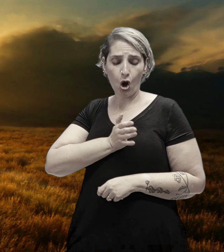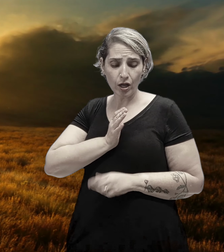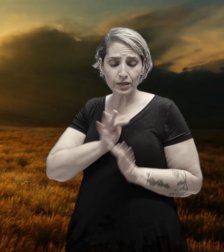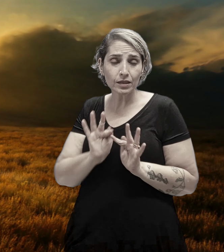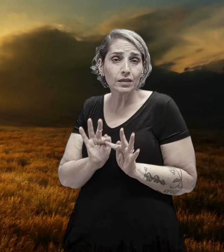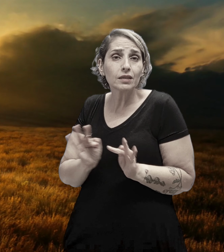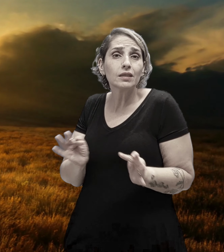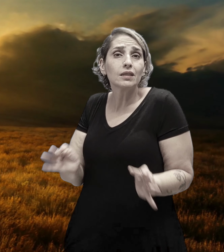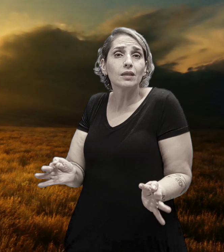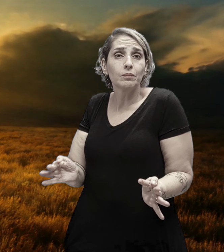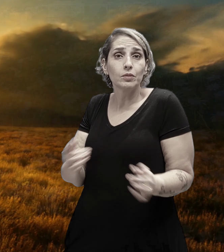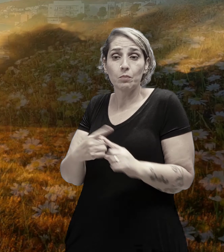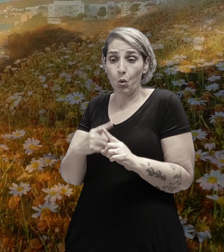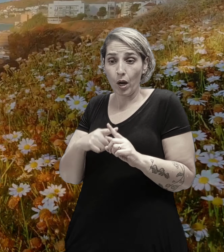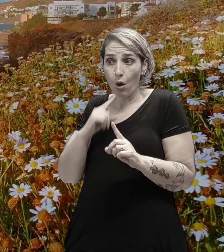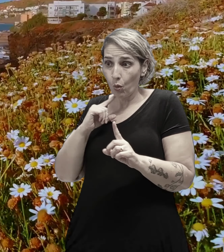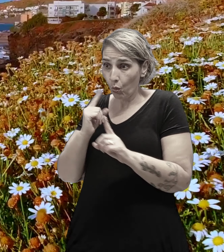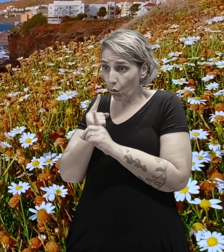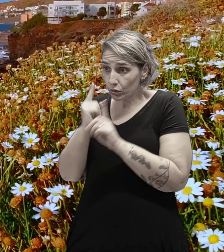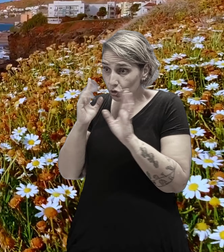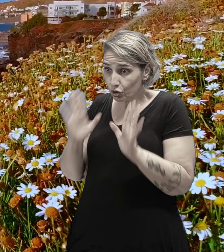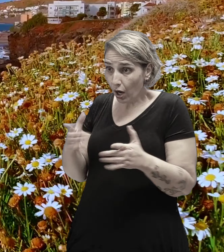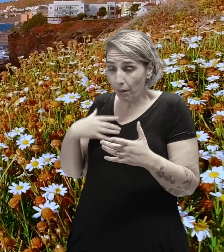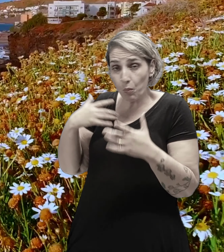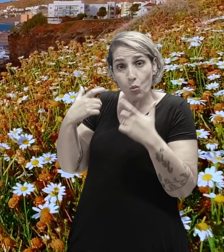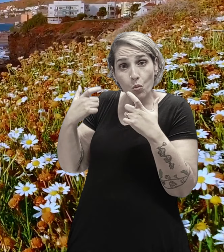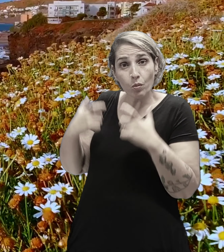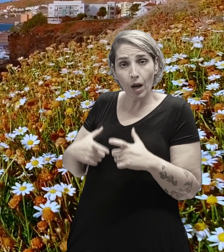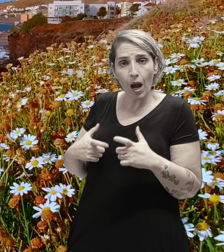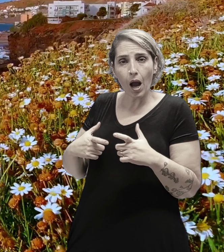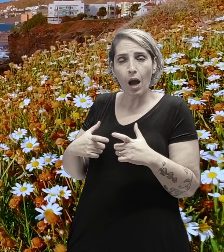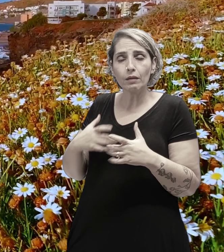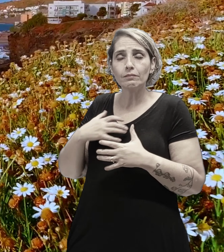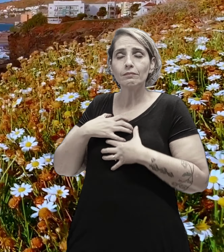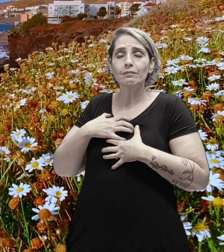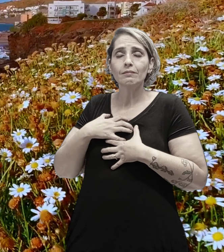que, ao encontrar seu lugar, descansa em paz.